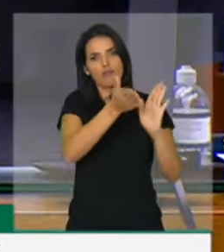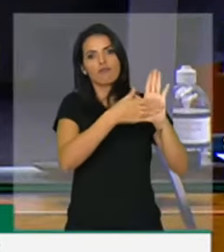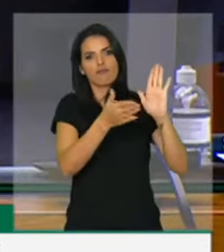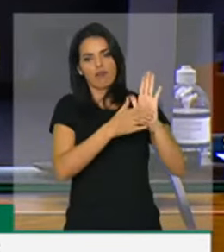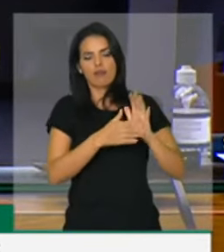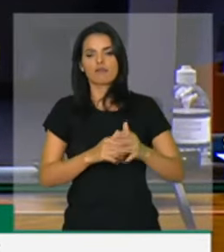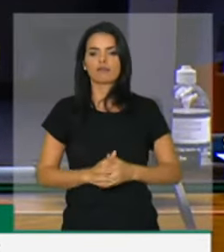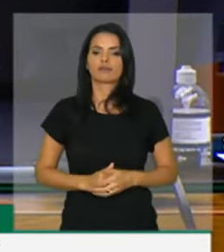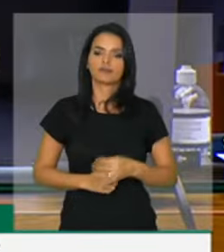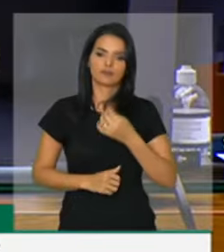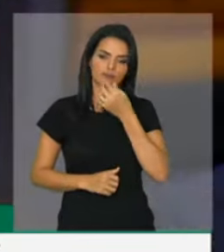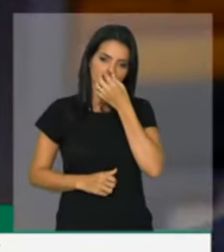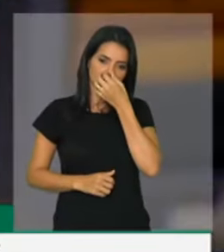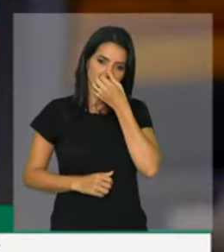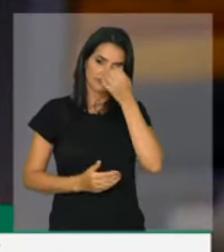ATENÇÃO, A JORNALISTA